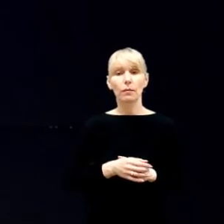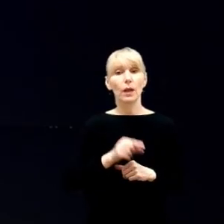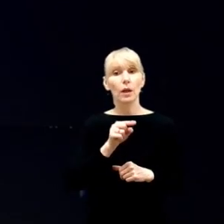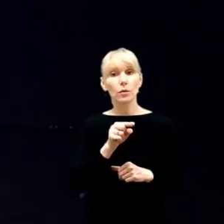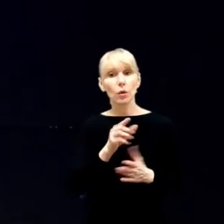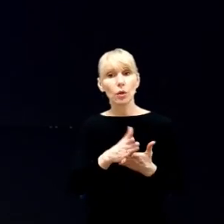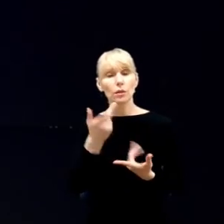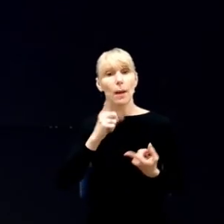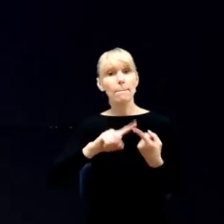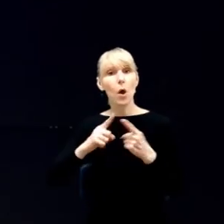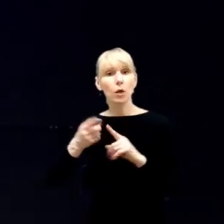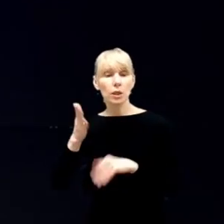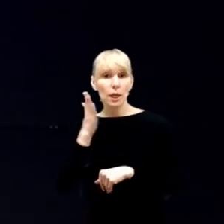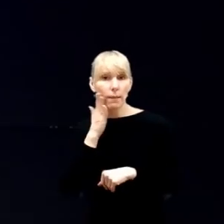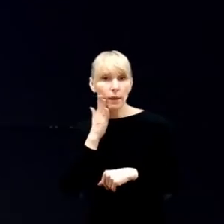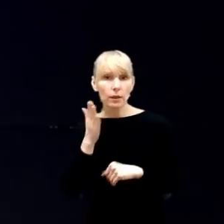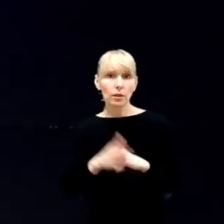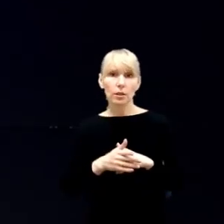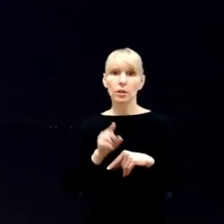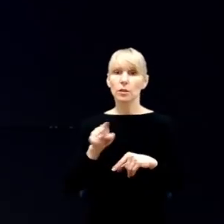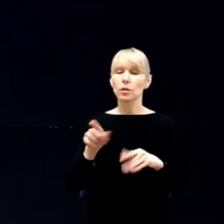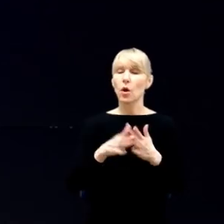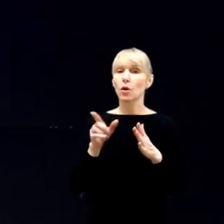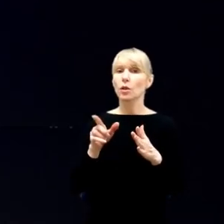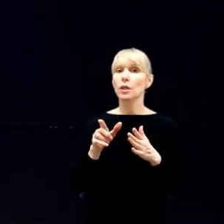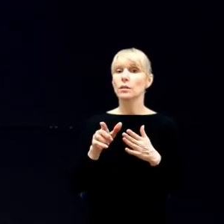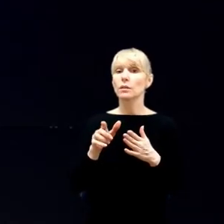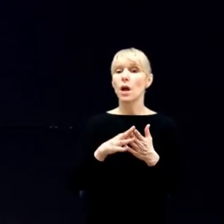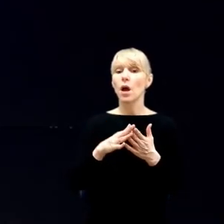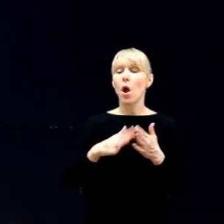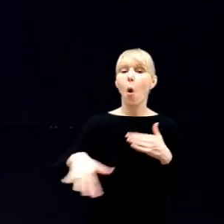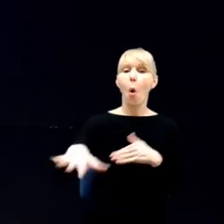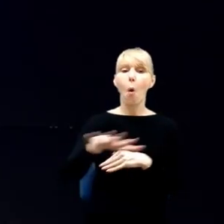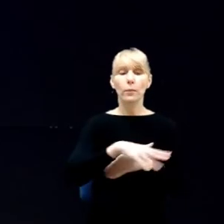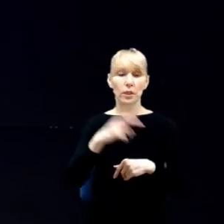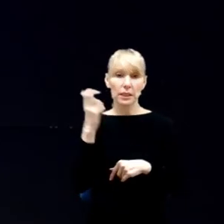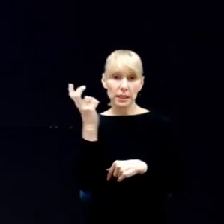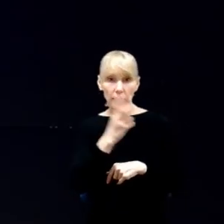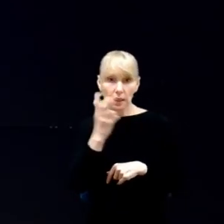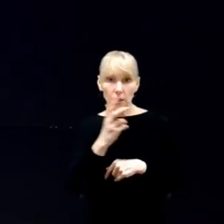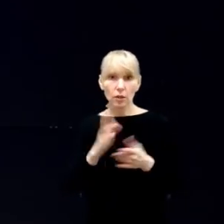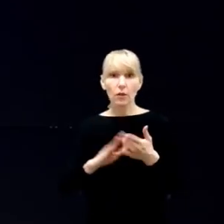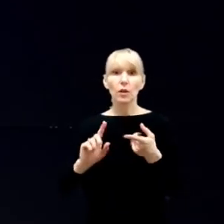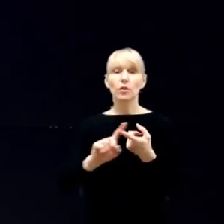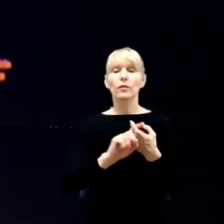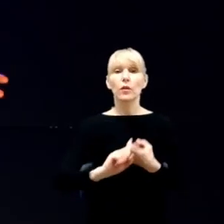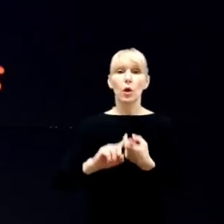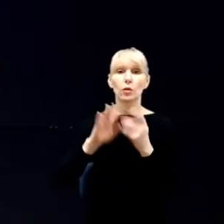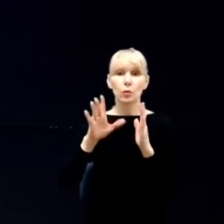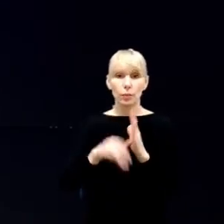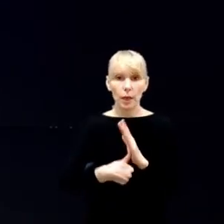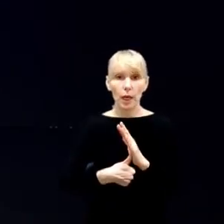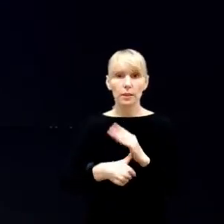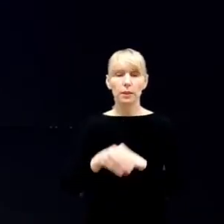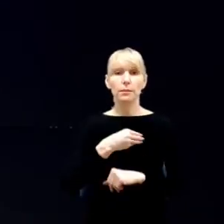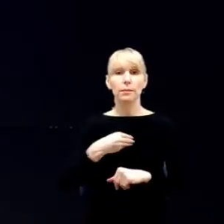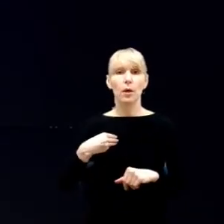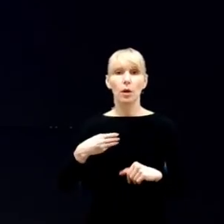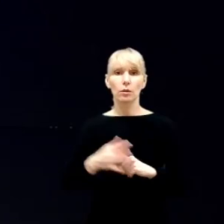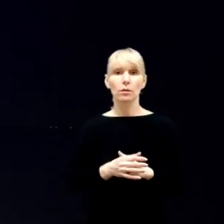obszarze zainteresowania Związku Miast Polskich. Nie tylko jako po prostu budowanie mieszkań.